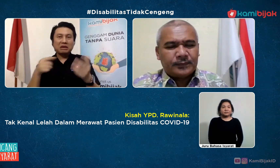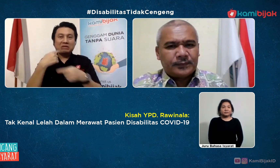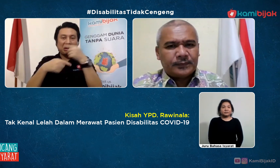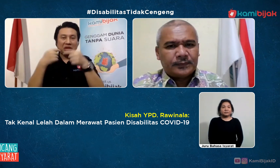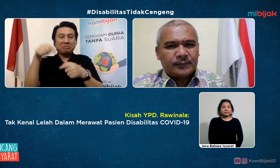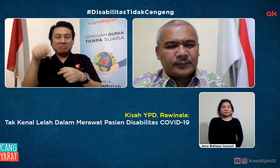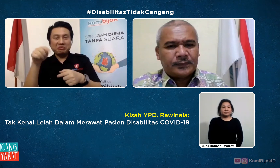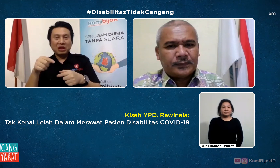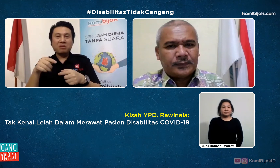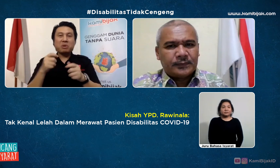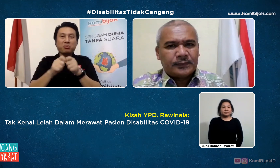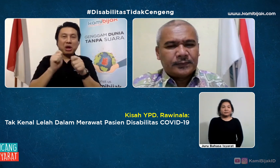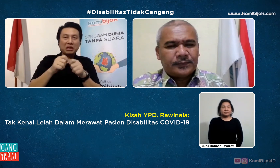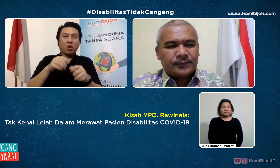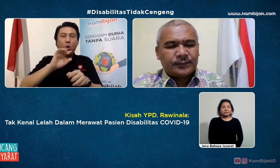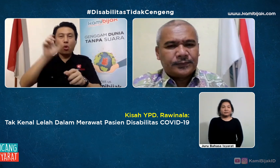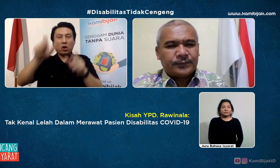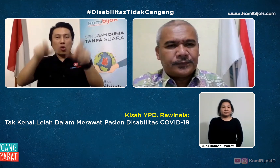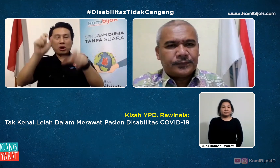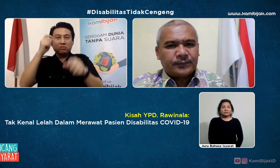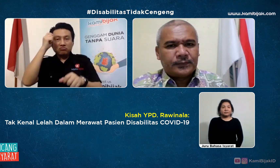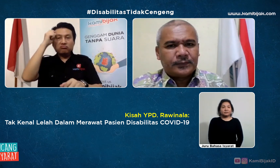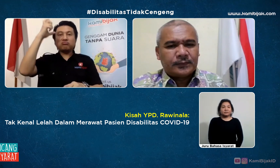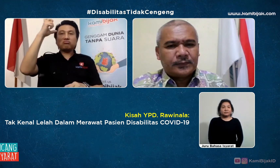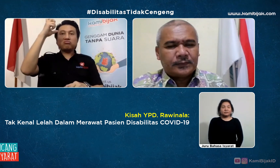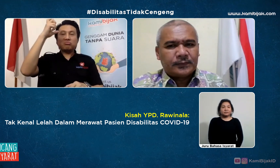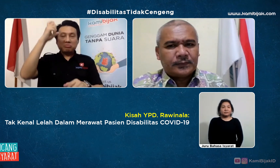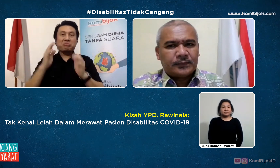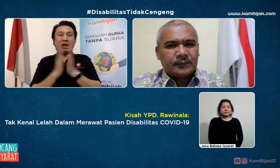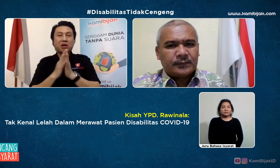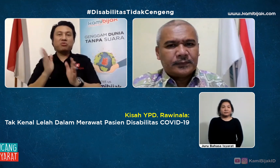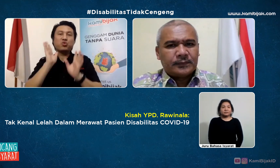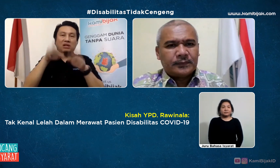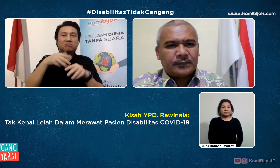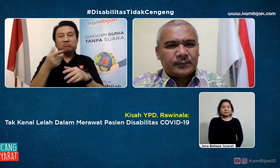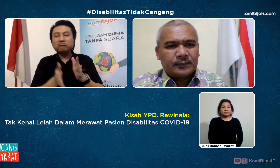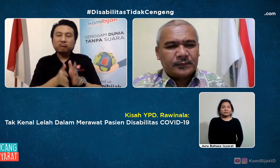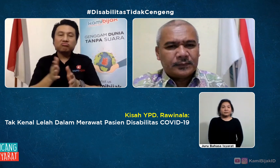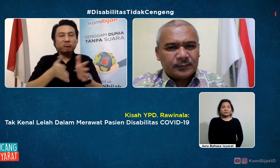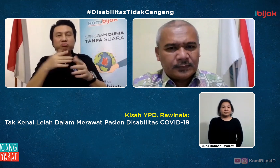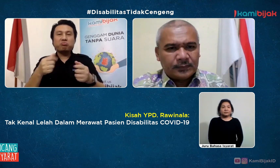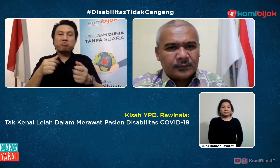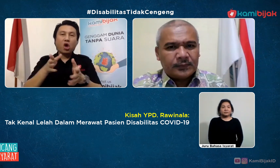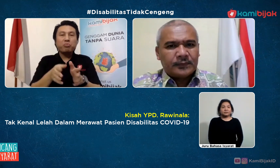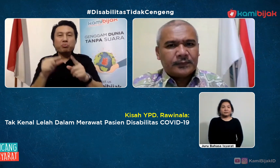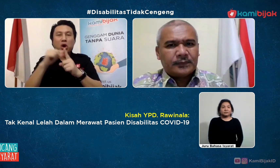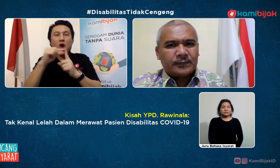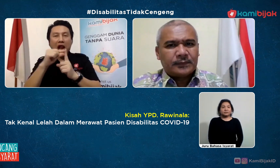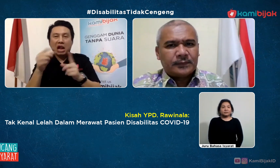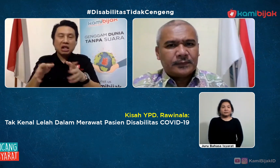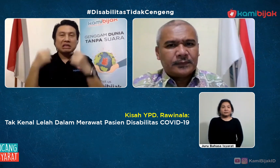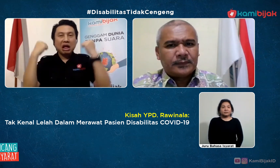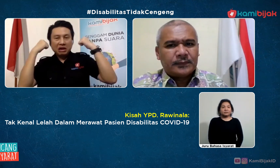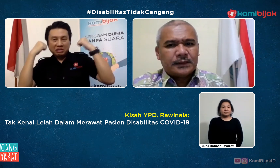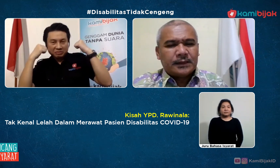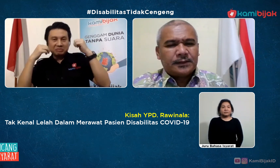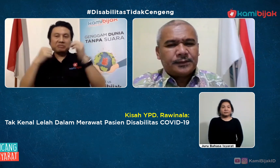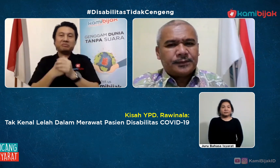Semoga kisah ini bisa membuat banyak orang sadar dan peduli protokol kesehatan,